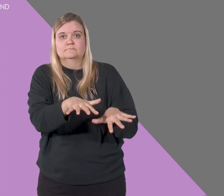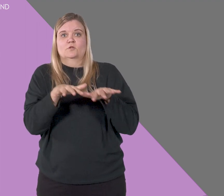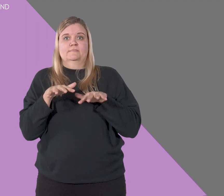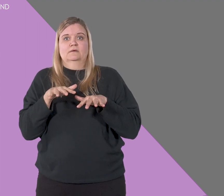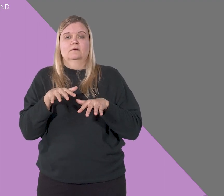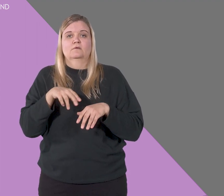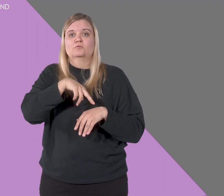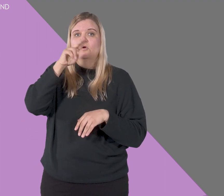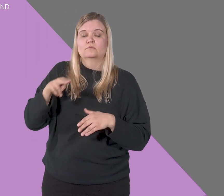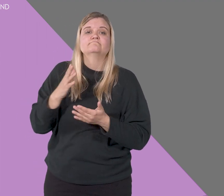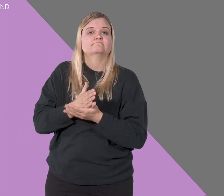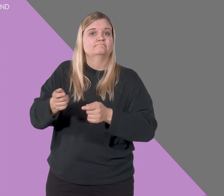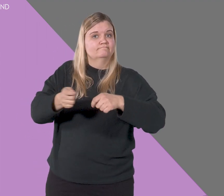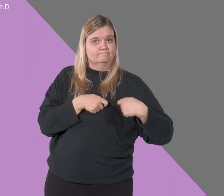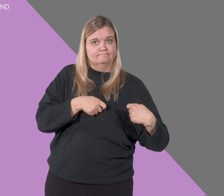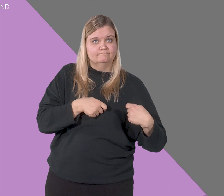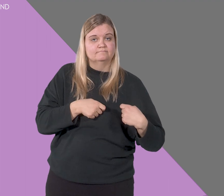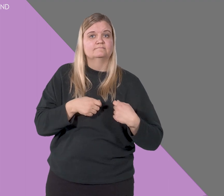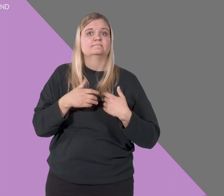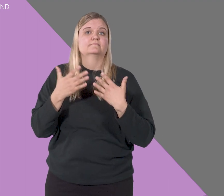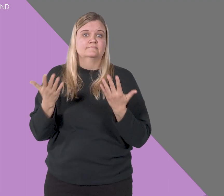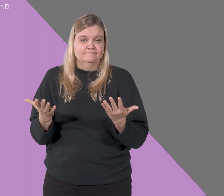deltagarna på en överraskning genom att återkalla sin kandidatur.